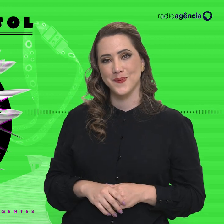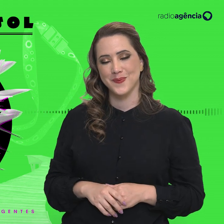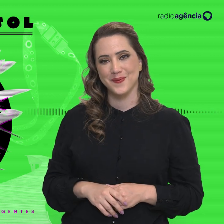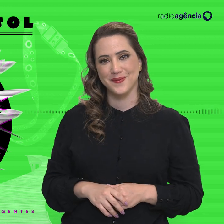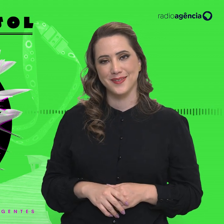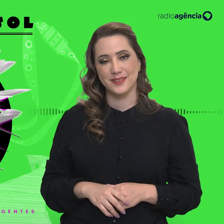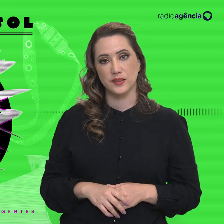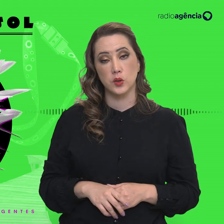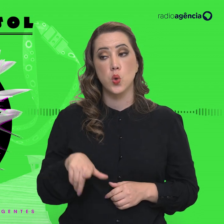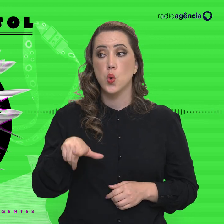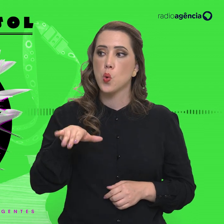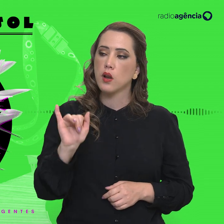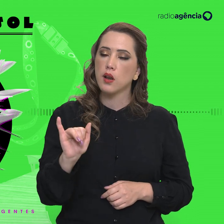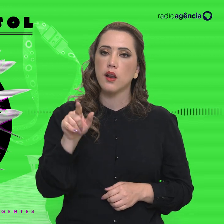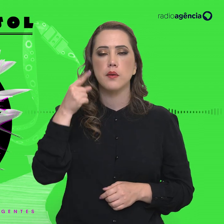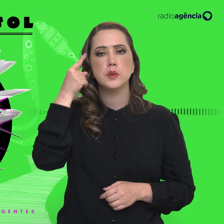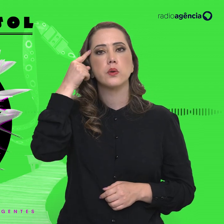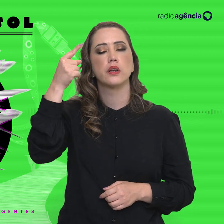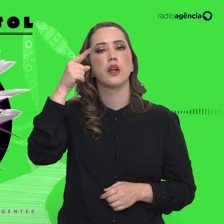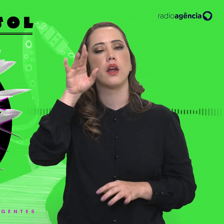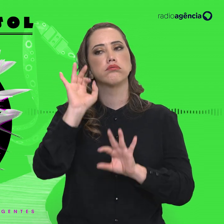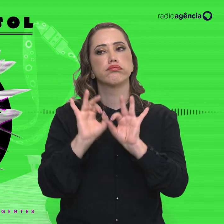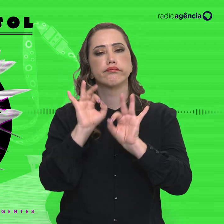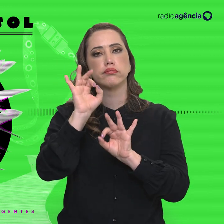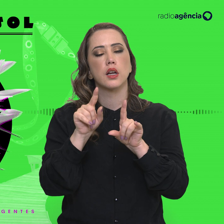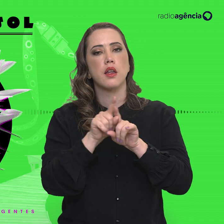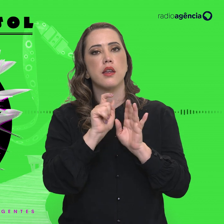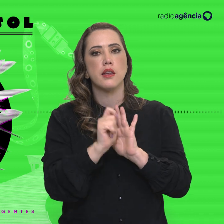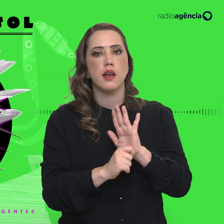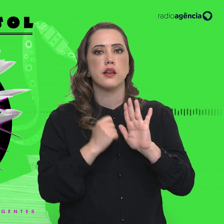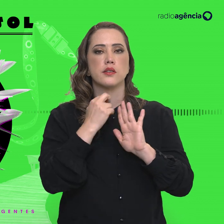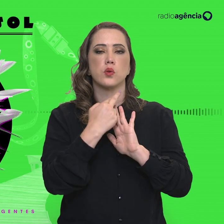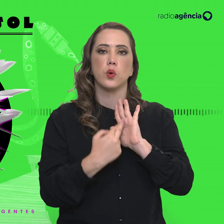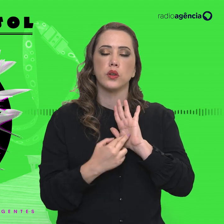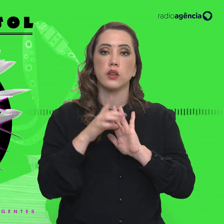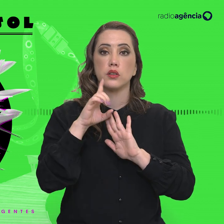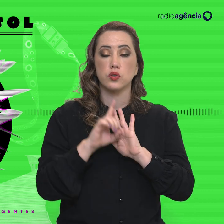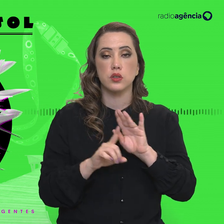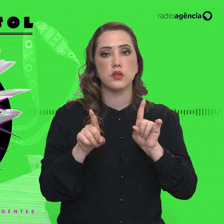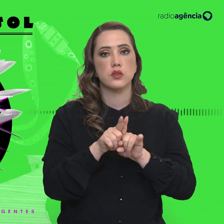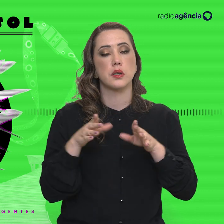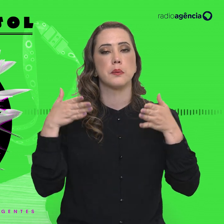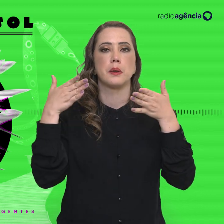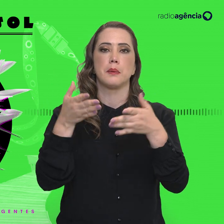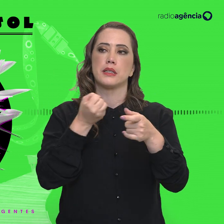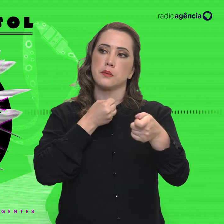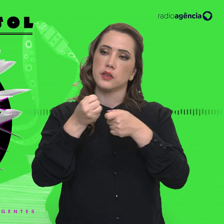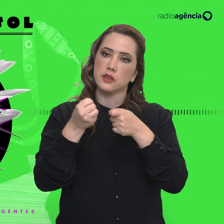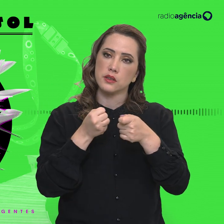[Patrícia] O Leyberson é o idealizador do formato e assina o roteiro e direção. Ele também participa das entrevistas e montagem dos episódios.